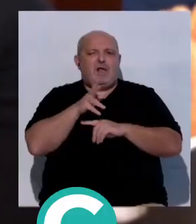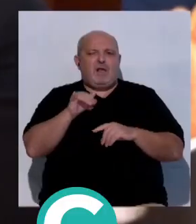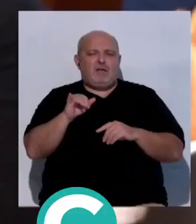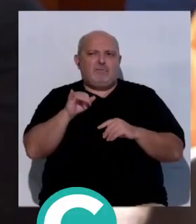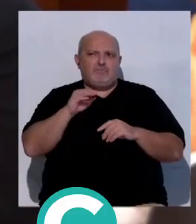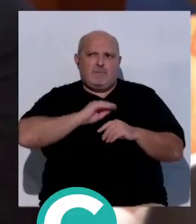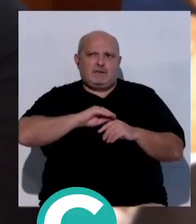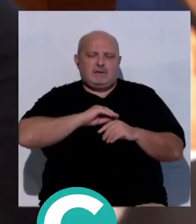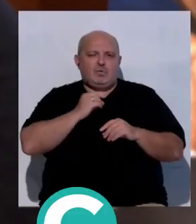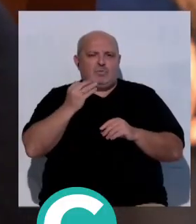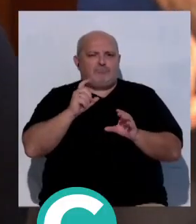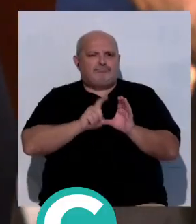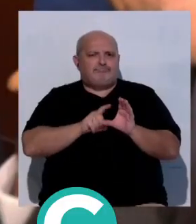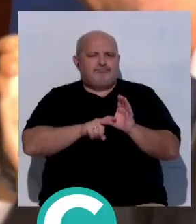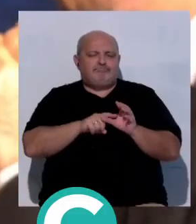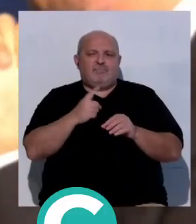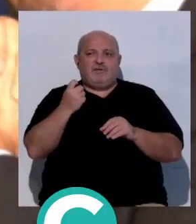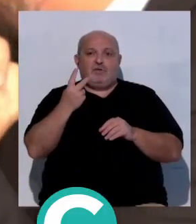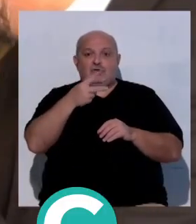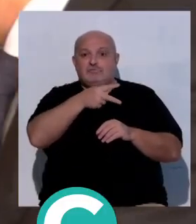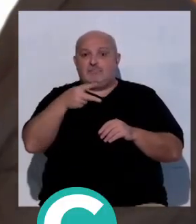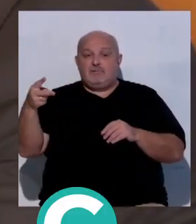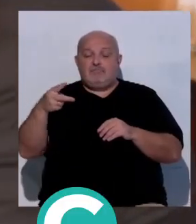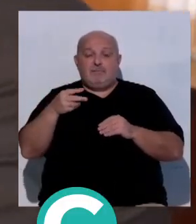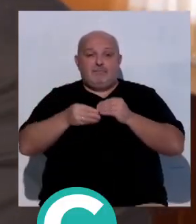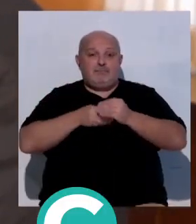importante número de inscripciones a falta de dos semanas para su celebración en el Palacio